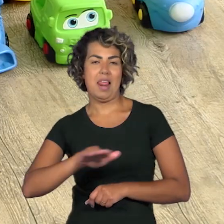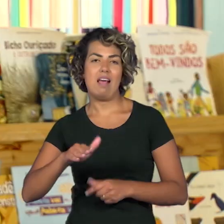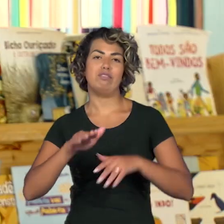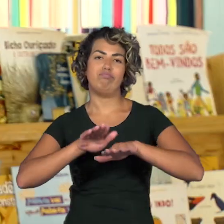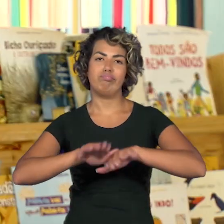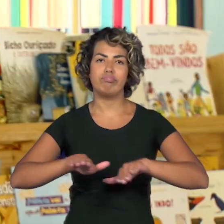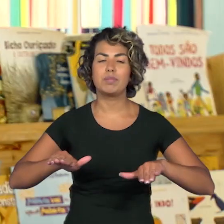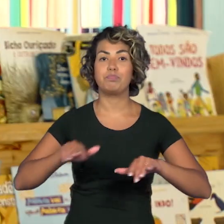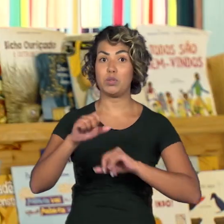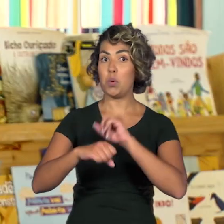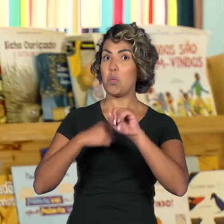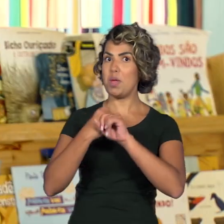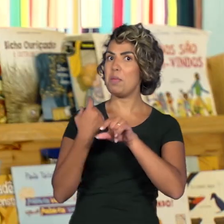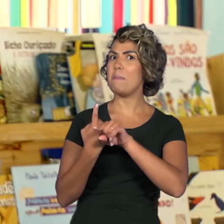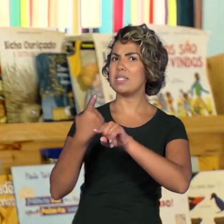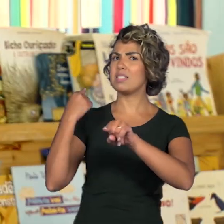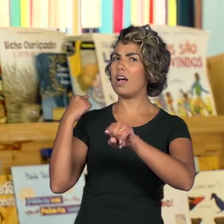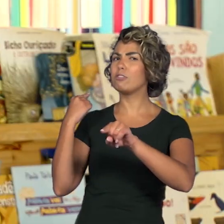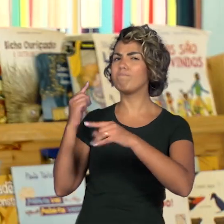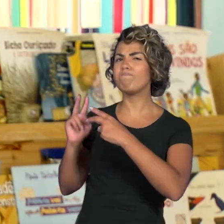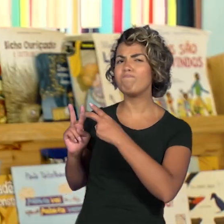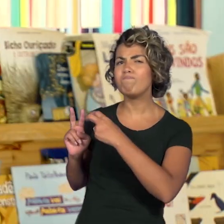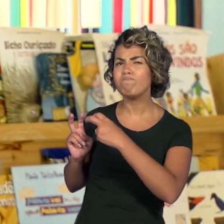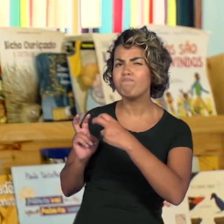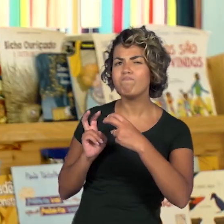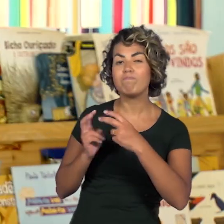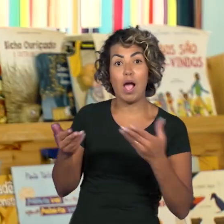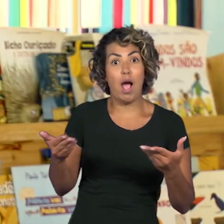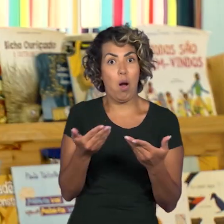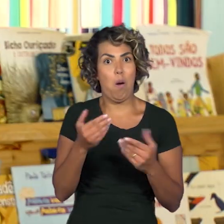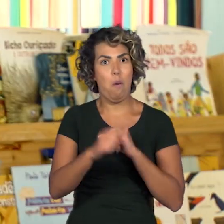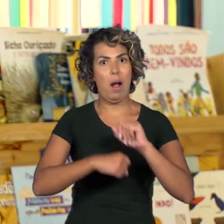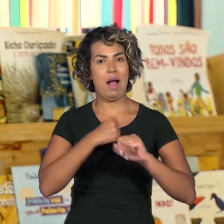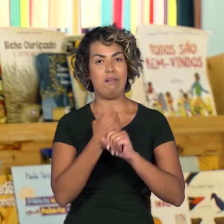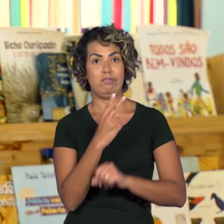CONSIDERANDO O PERCURSO DO ANO PASSADO, INICIAMOS O ANO DE 2023